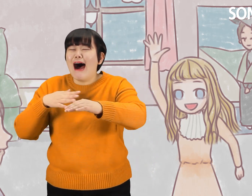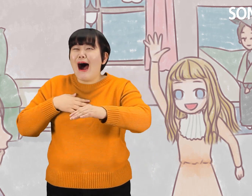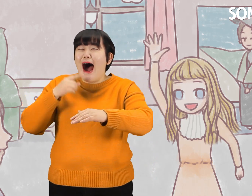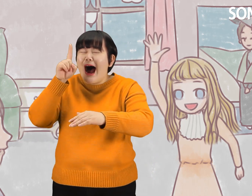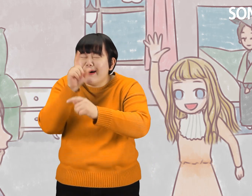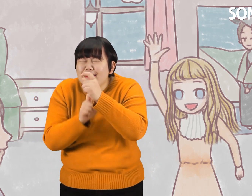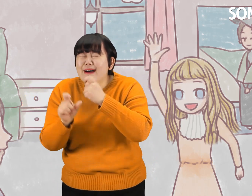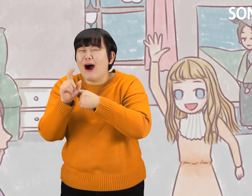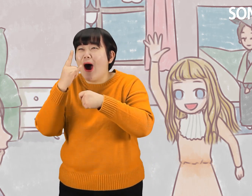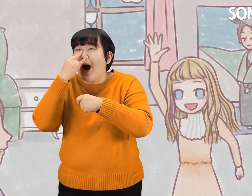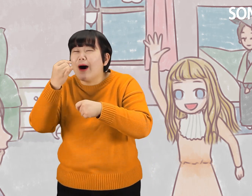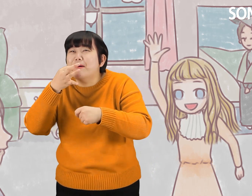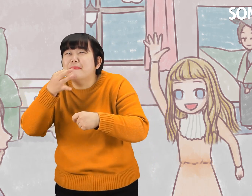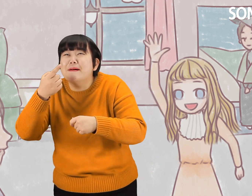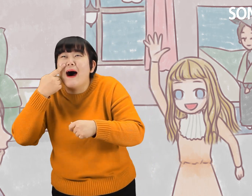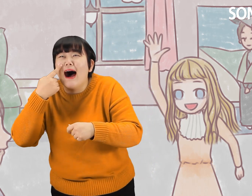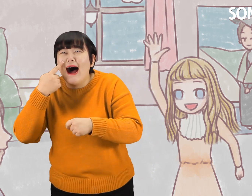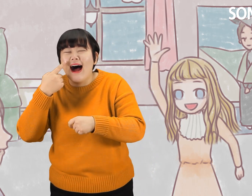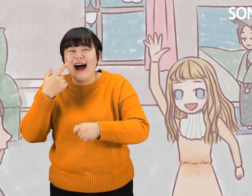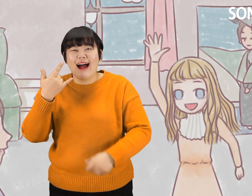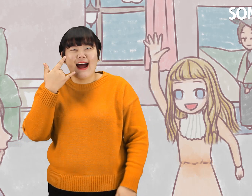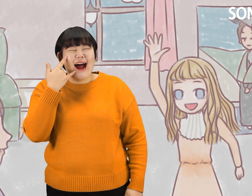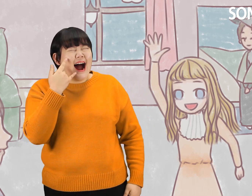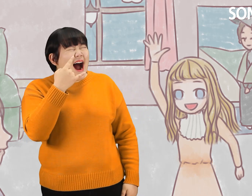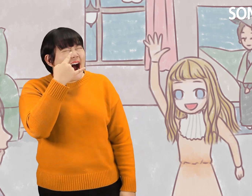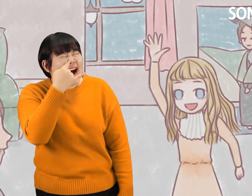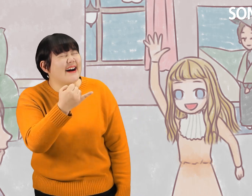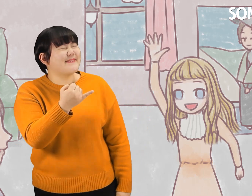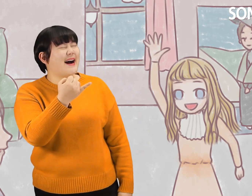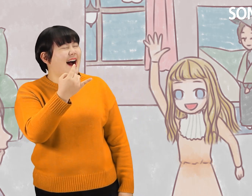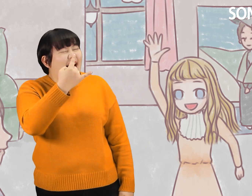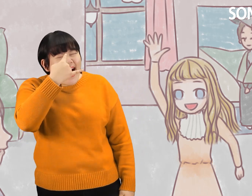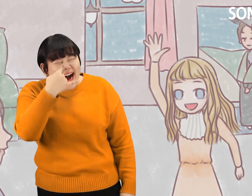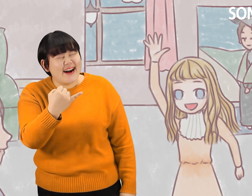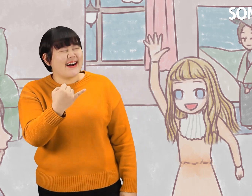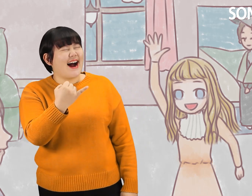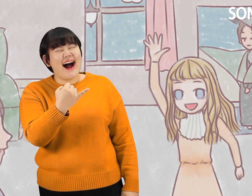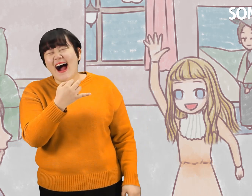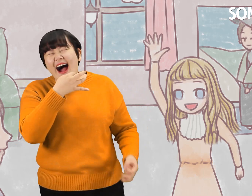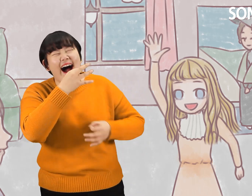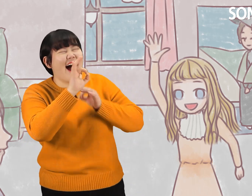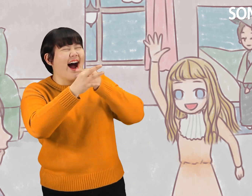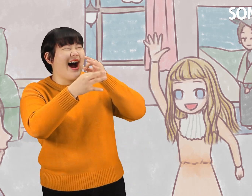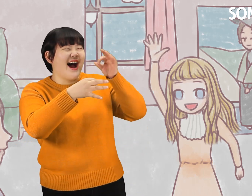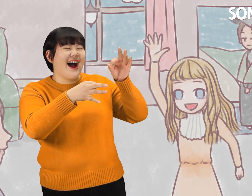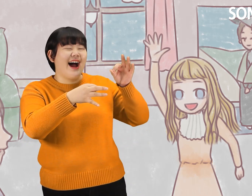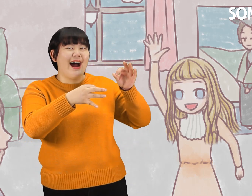「ヘレン！ママともう一度呼んでごらん。」